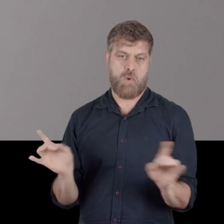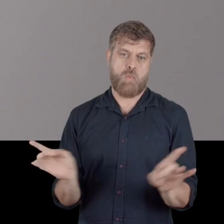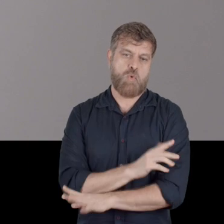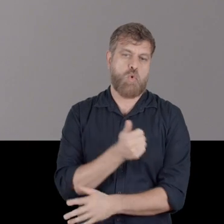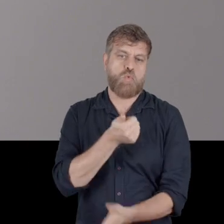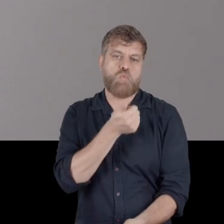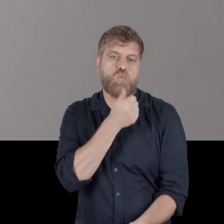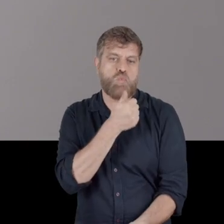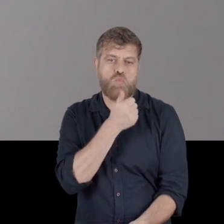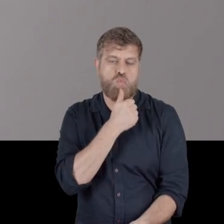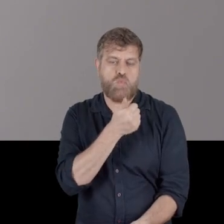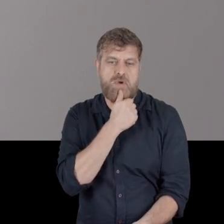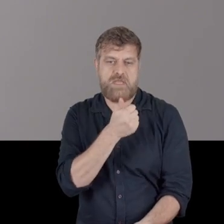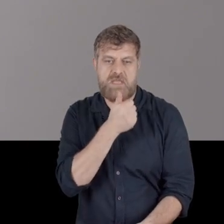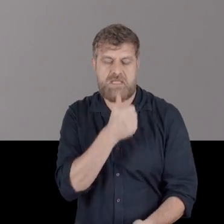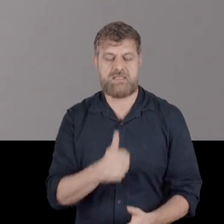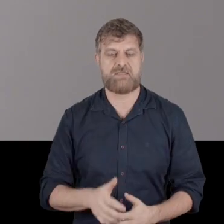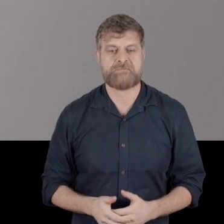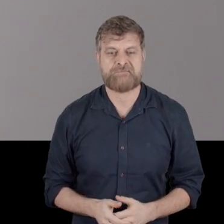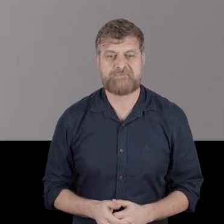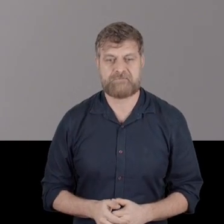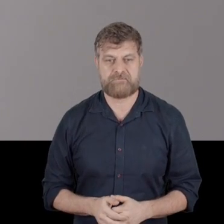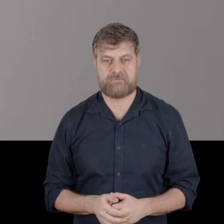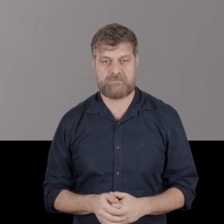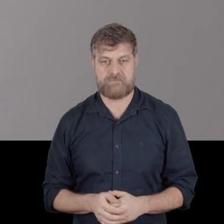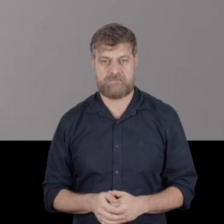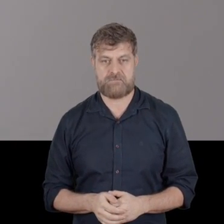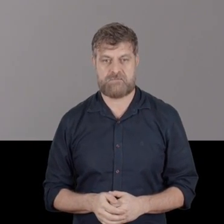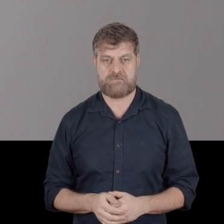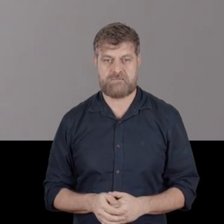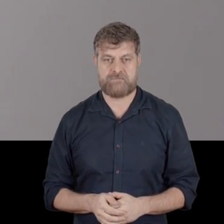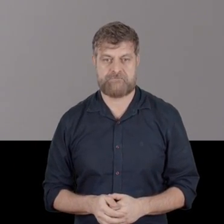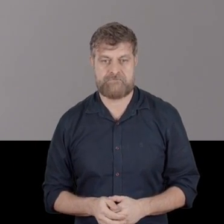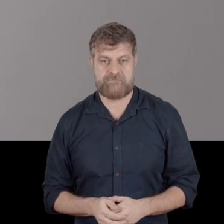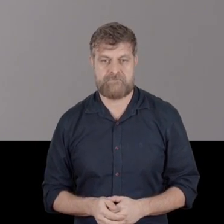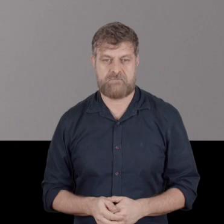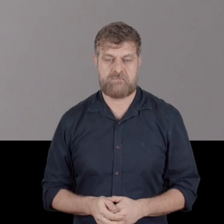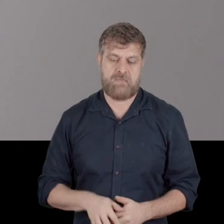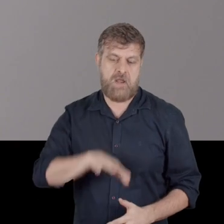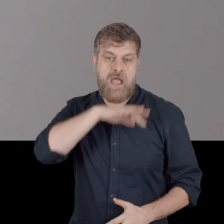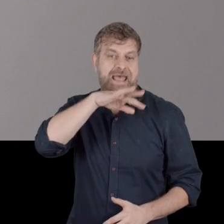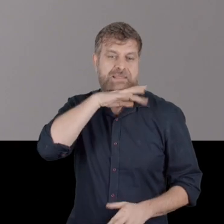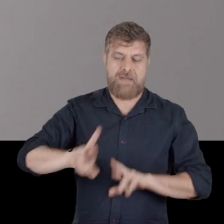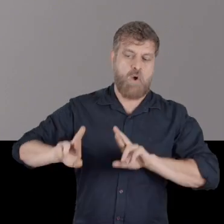Ele não é algo pronto e instintual como um animal, por exemplo.